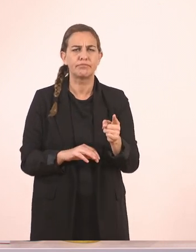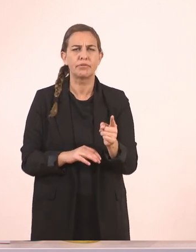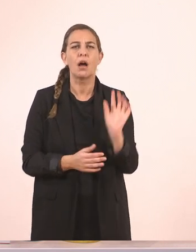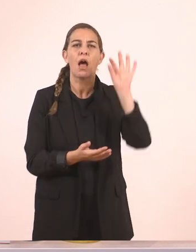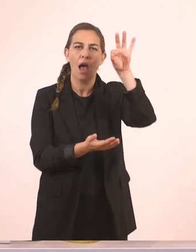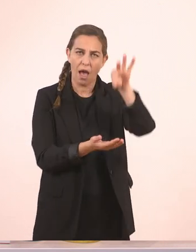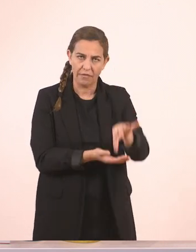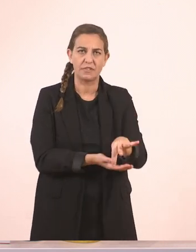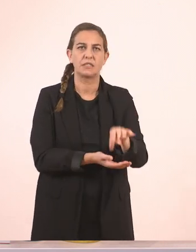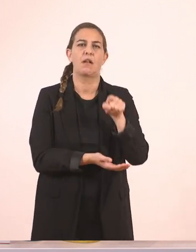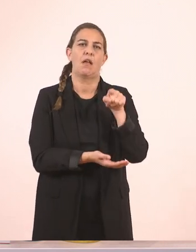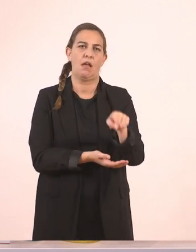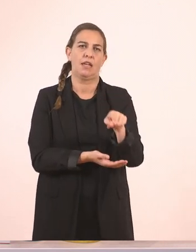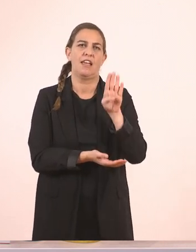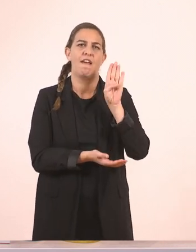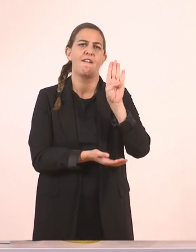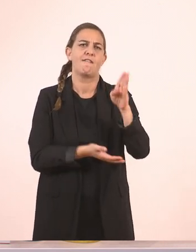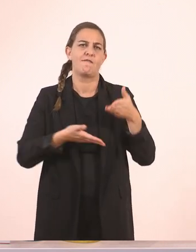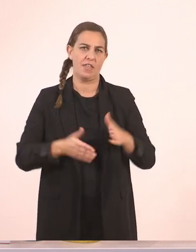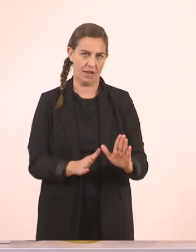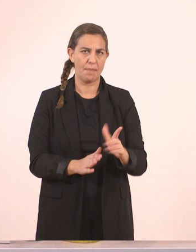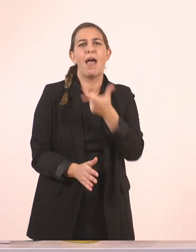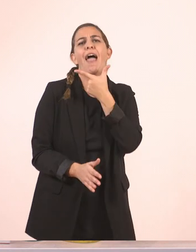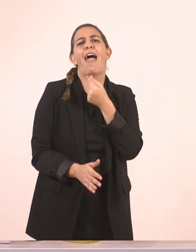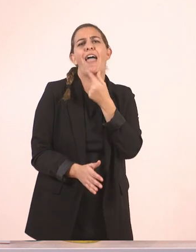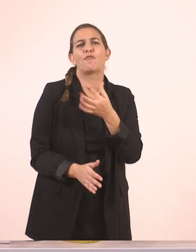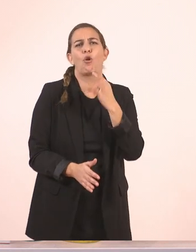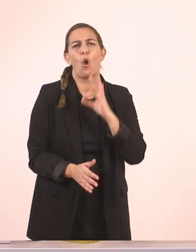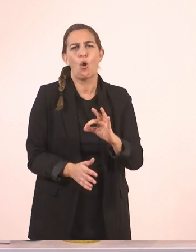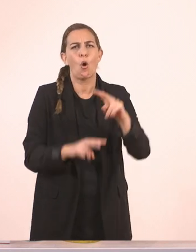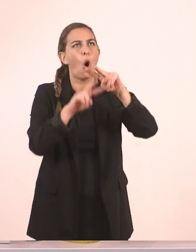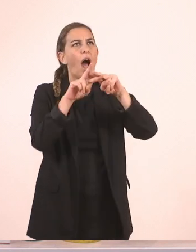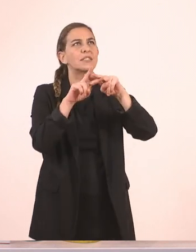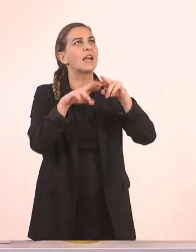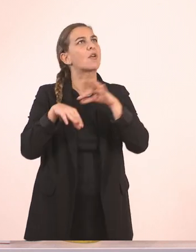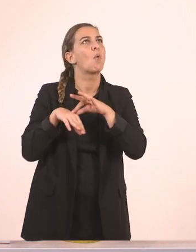πολύ εύκολα γιατί τους καθοδηγούσε το αστέρι, και πρόσφεραν τα δώρα τους,